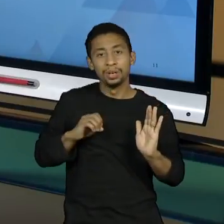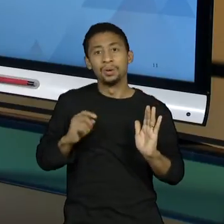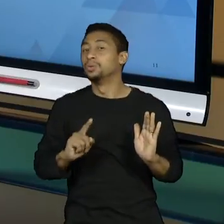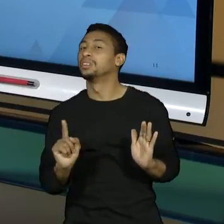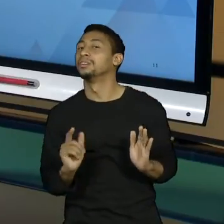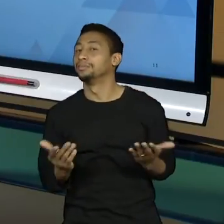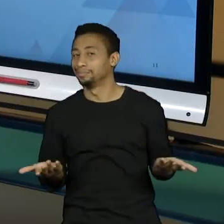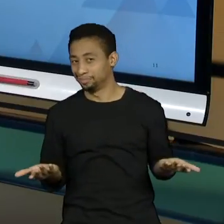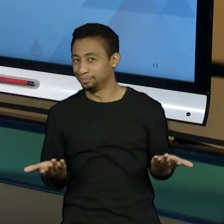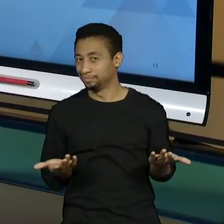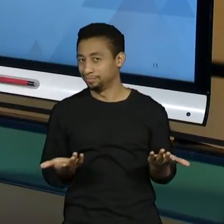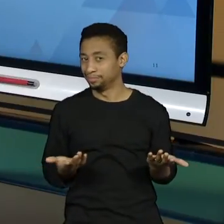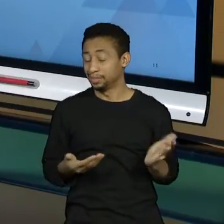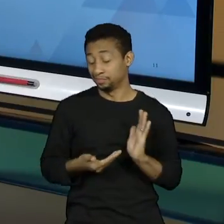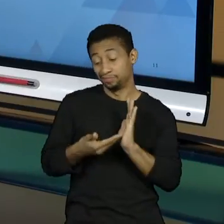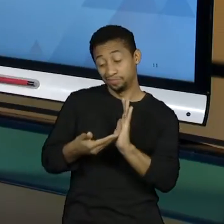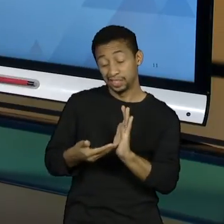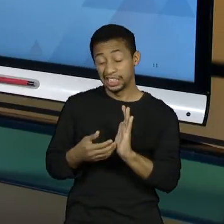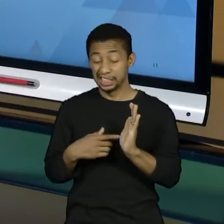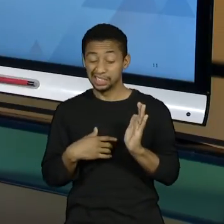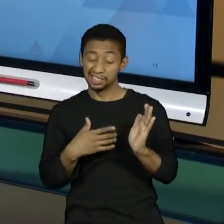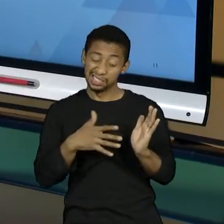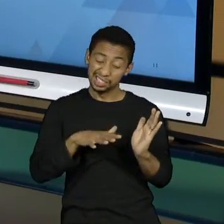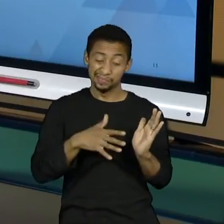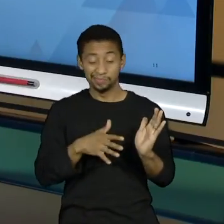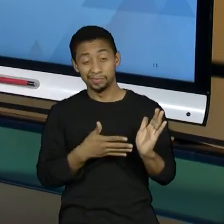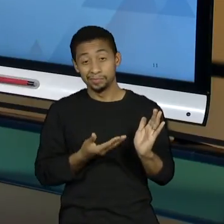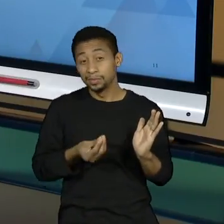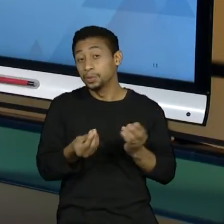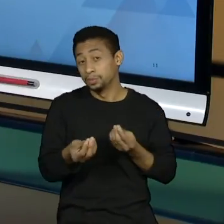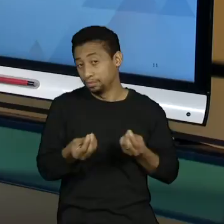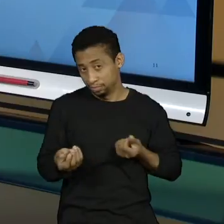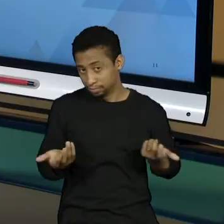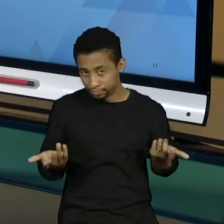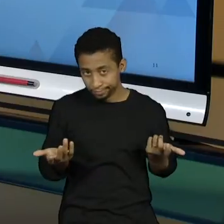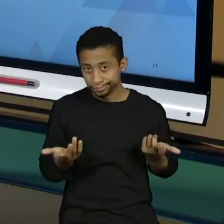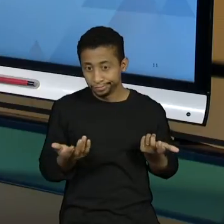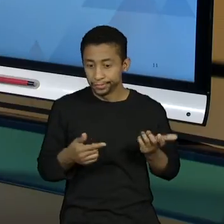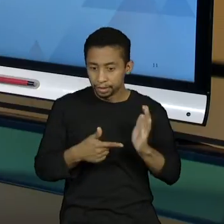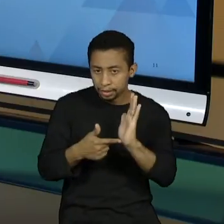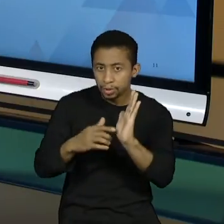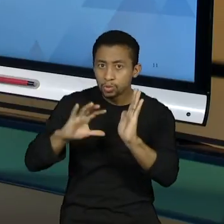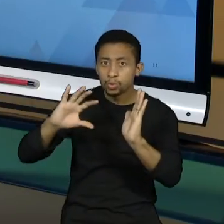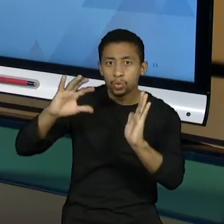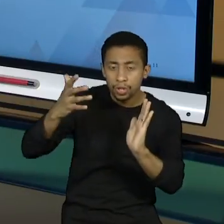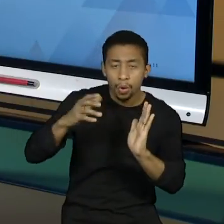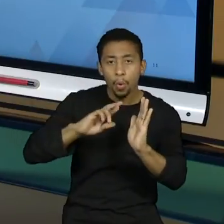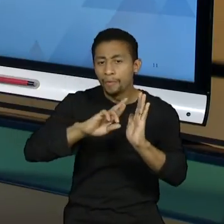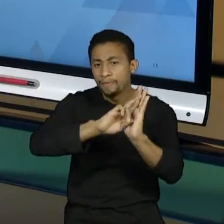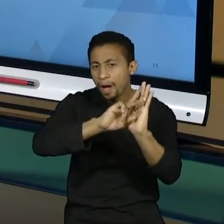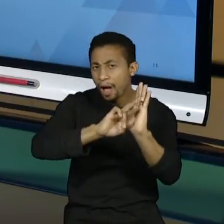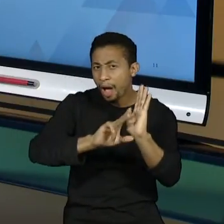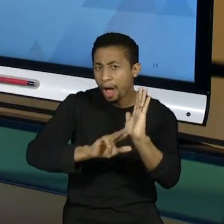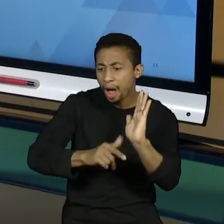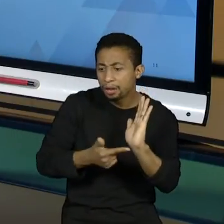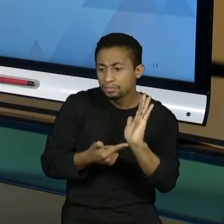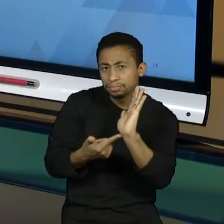ATENDER OS REQUISITOS? SERÁ QUE ELA GOSTOU DA SOLUÇÃO? DA SOLUÇÃO OU DAS SOLUÇÕES QUE VOCÊ DEU